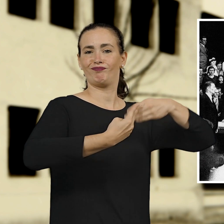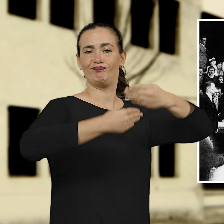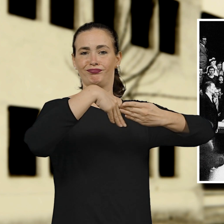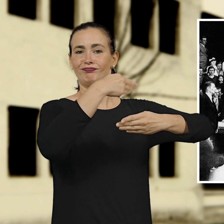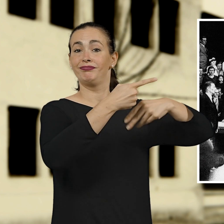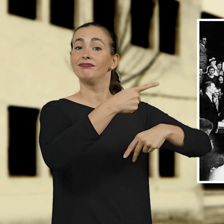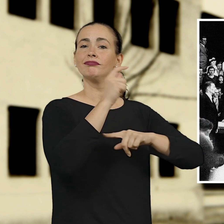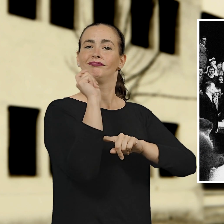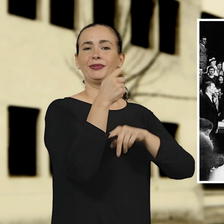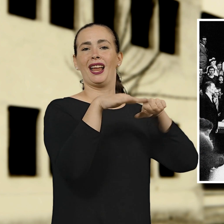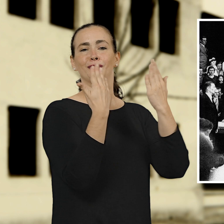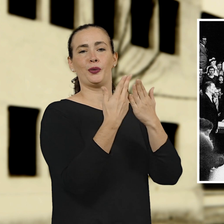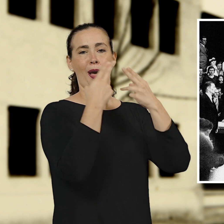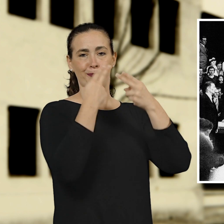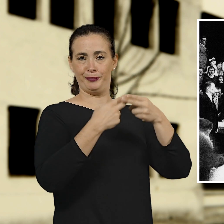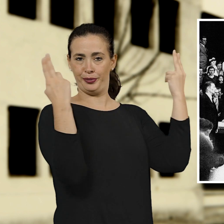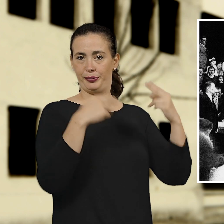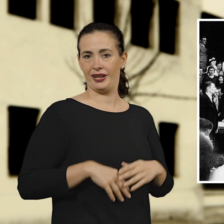fonaments i s’aconsegueix la graduació de l’Escola Pública.